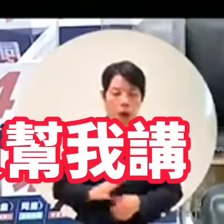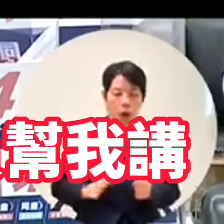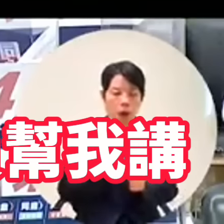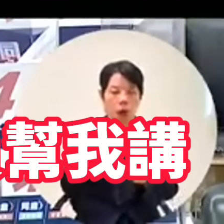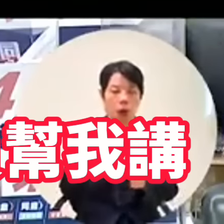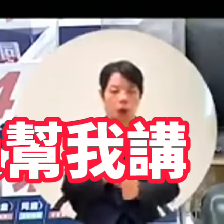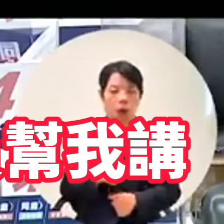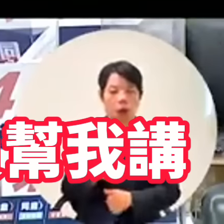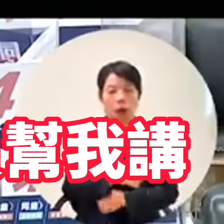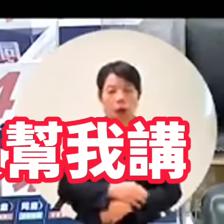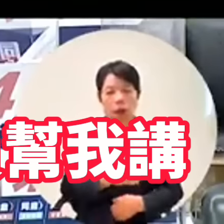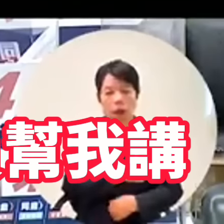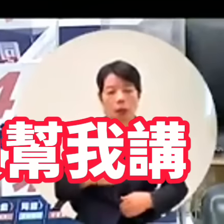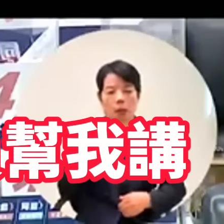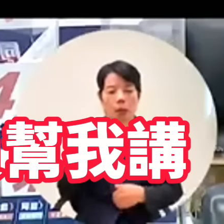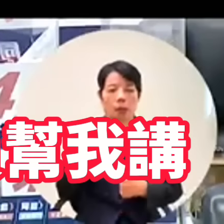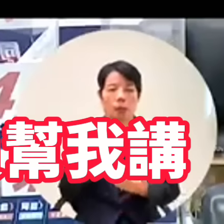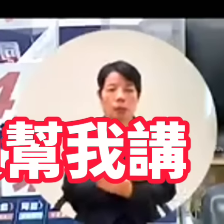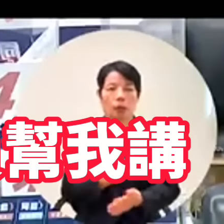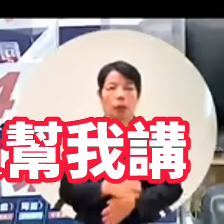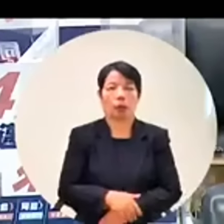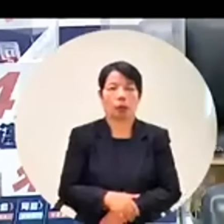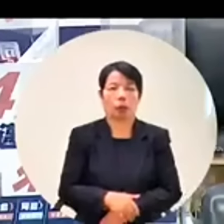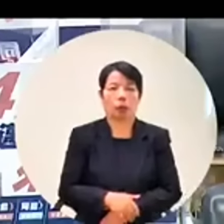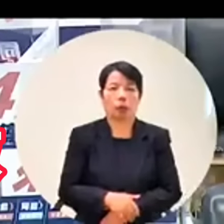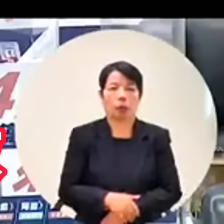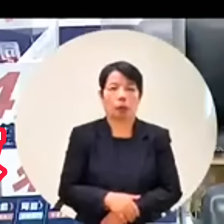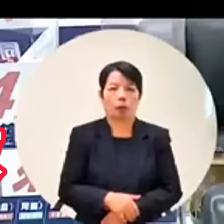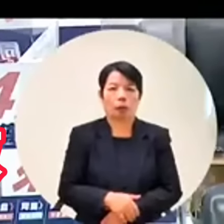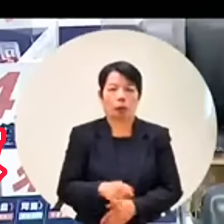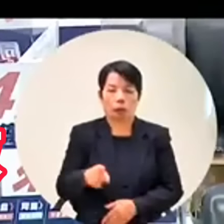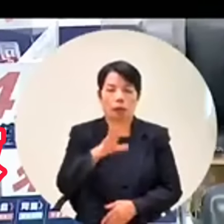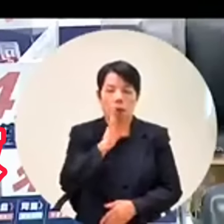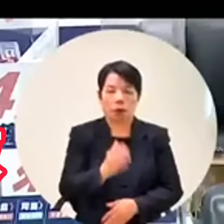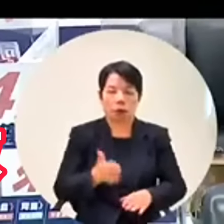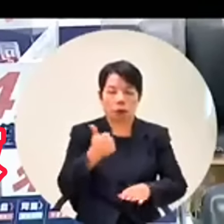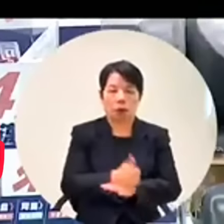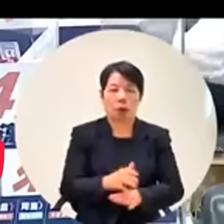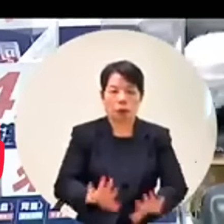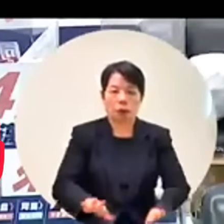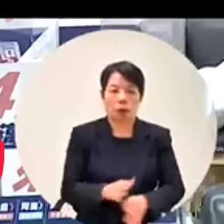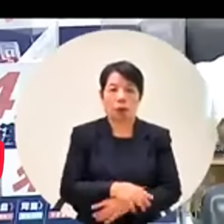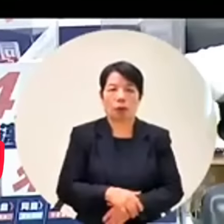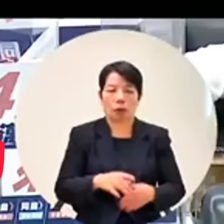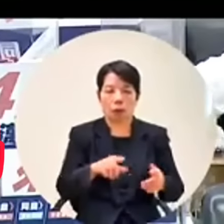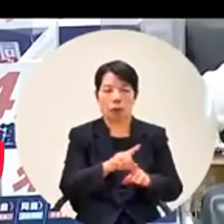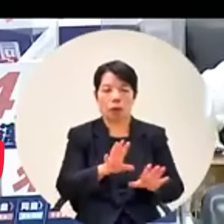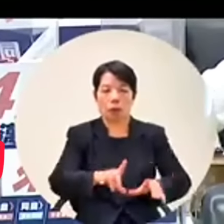等一下民進黨議員幫我講 你上行下效 敗壞運發局